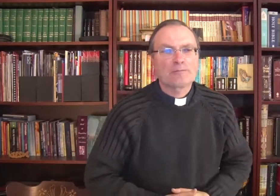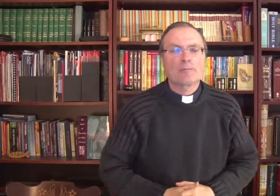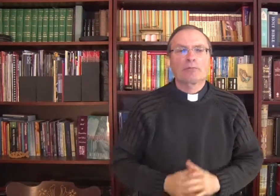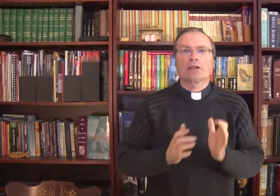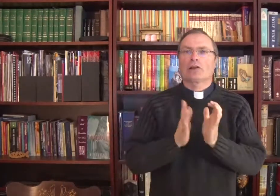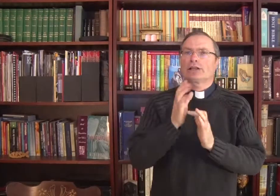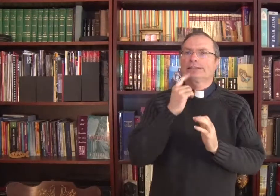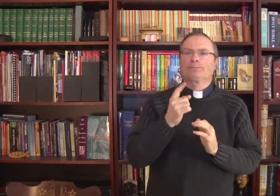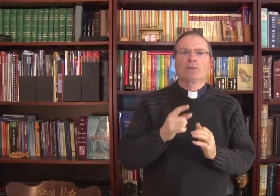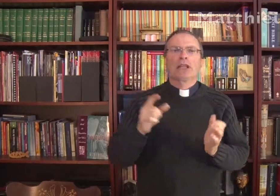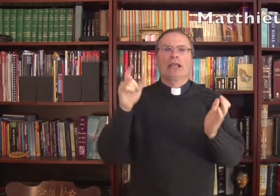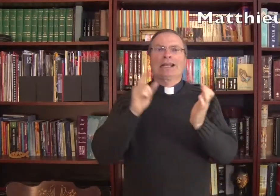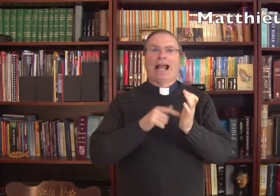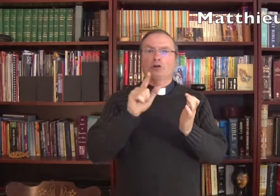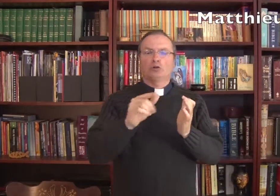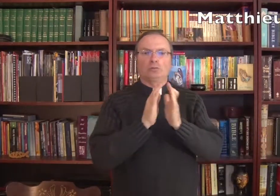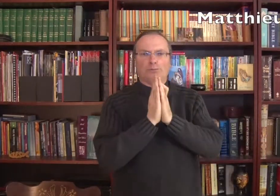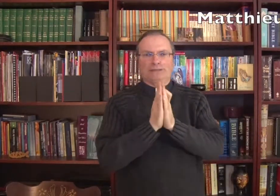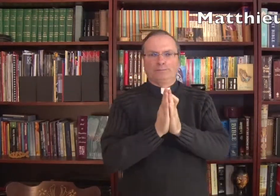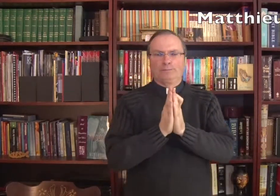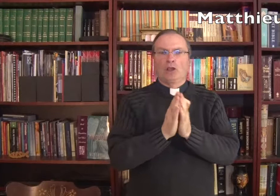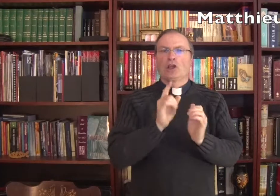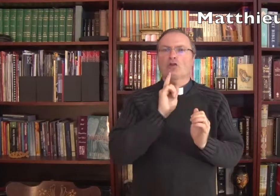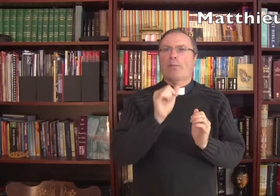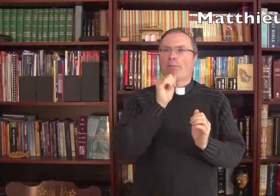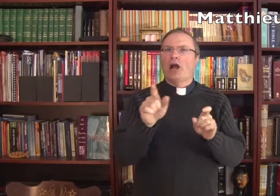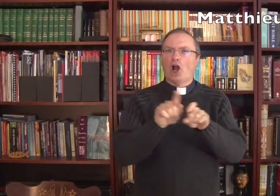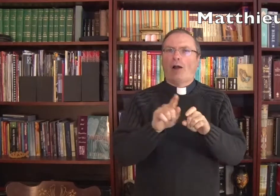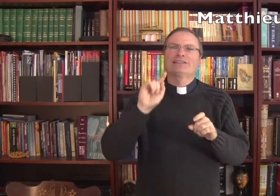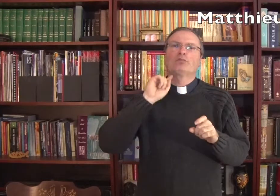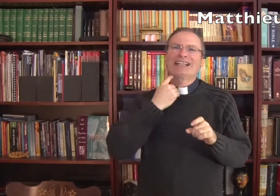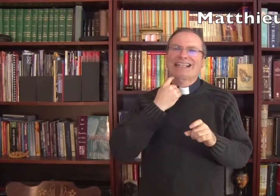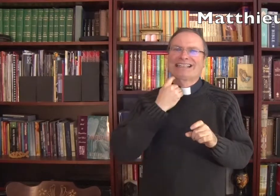Jésus disait: Lorsque tu pries, ne sois pas comme les hypocrites: